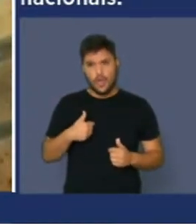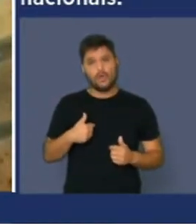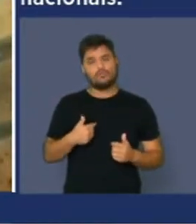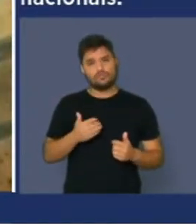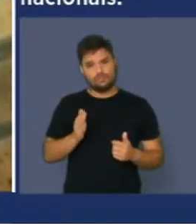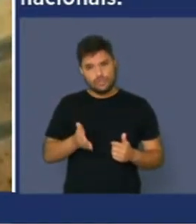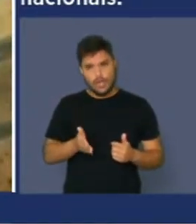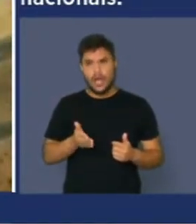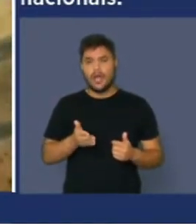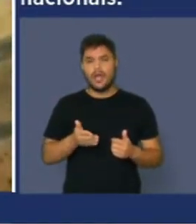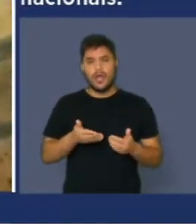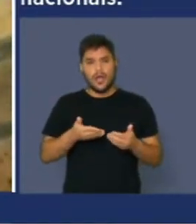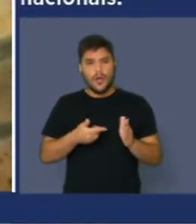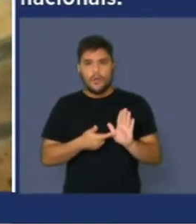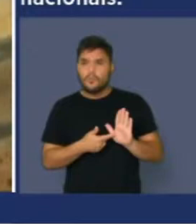ESTÁ APERTO PARA O APOIO DE QUEM QUEIRA SER SIGNATÁRIO